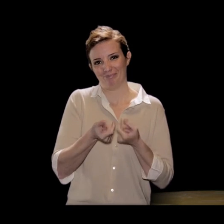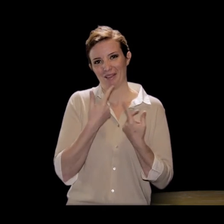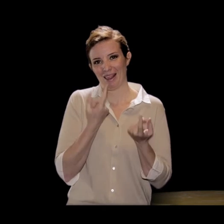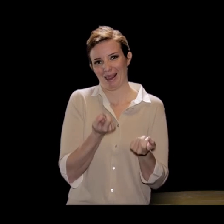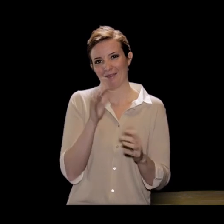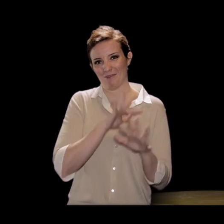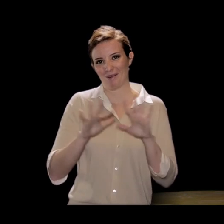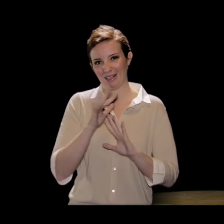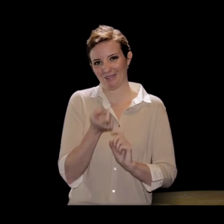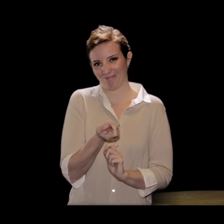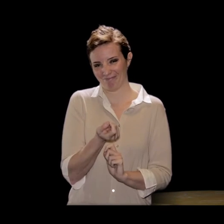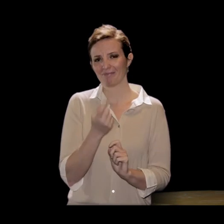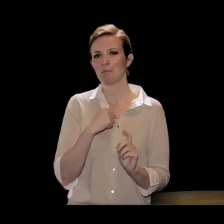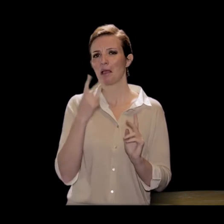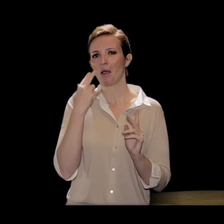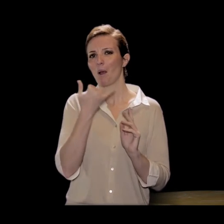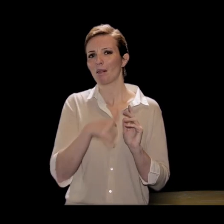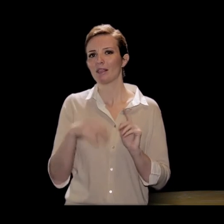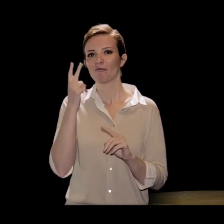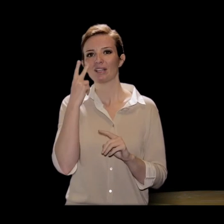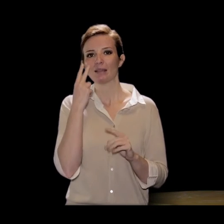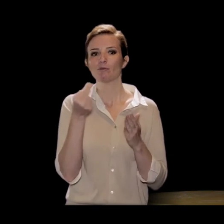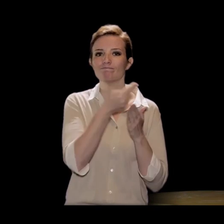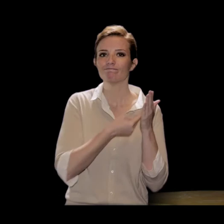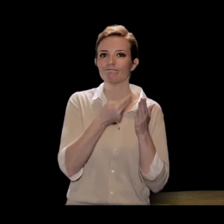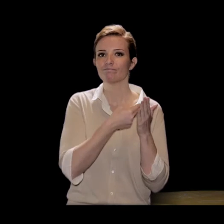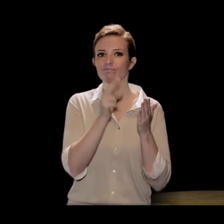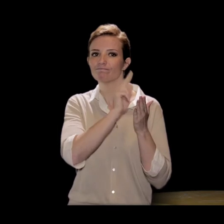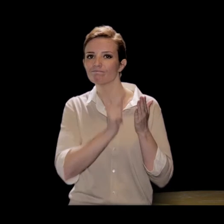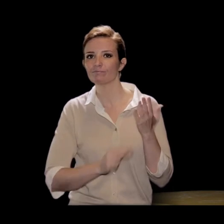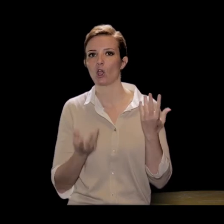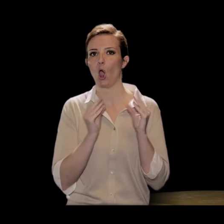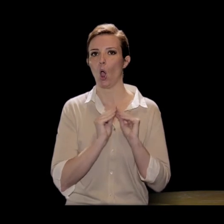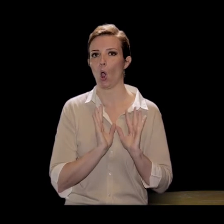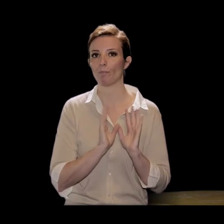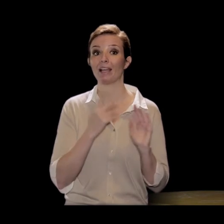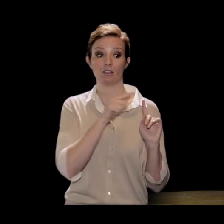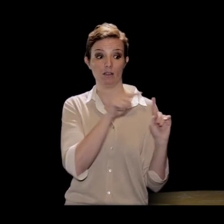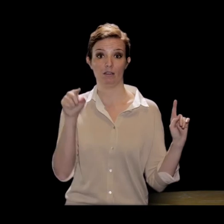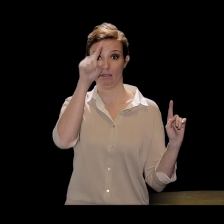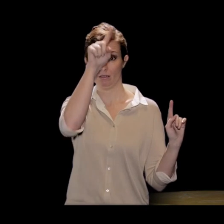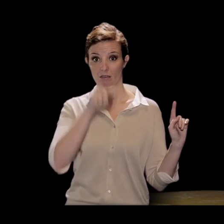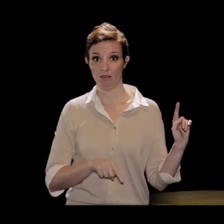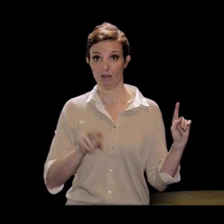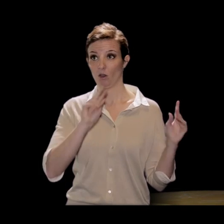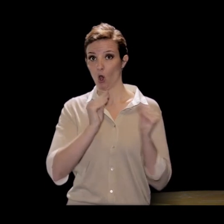andando a vedere come si rappresentano questi numeri, sia in coordinate cartesiane sia in coordinate polari.